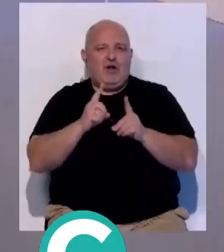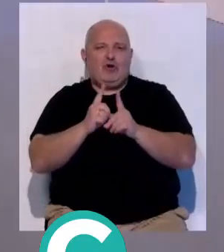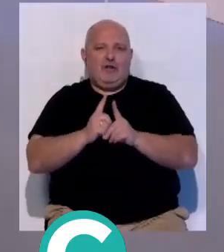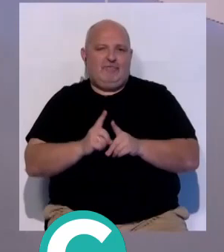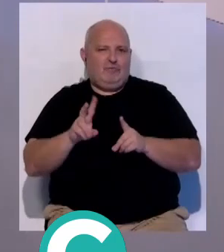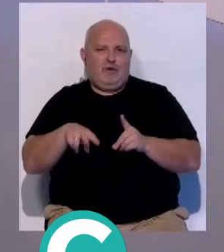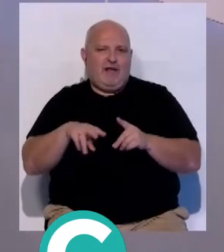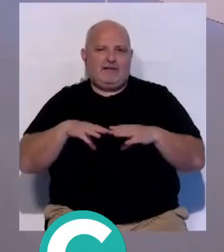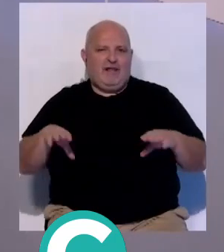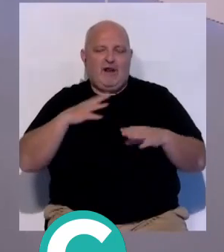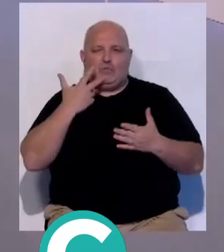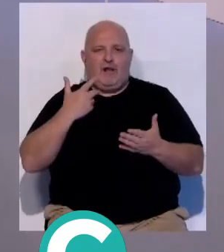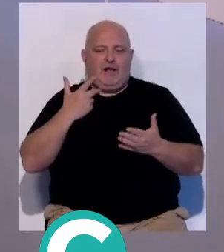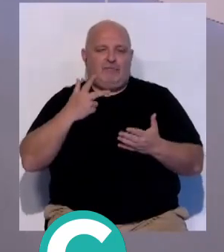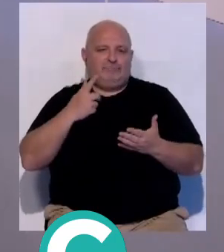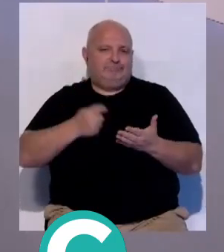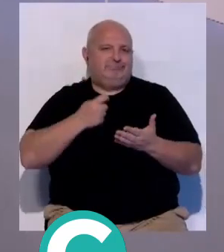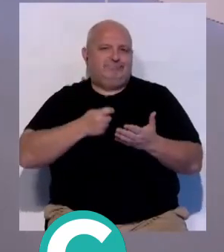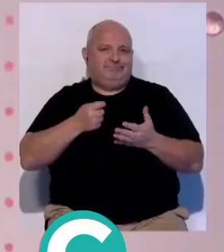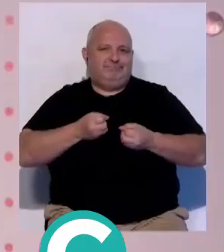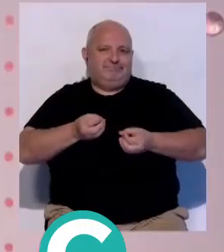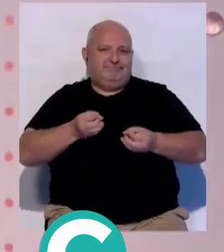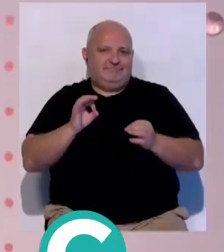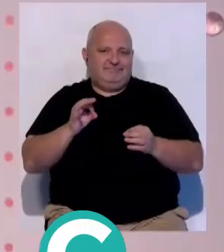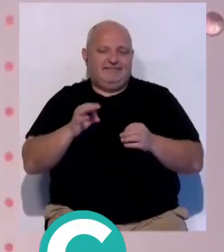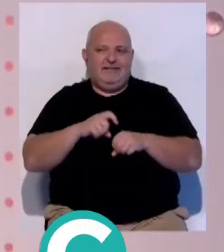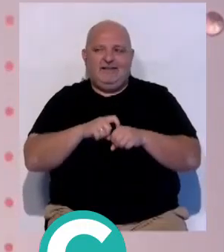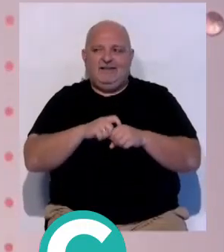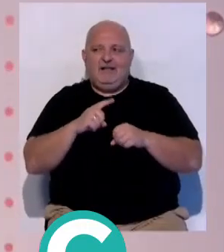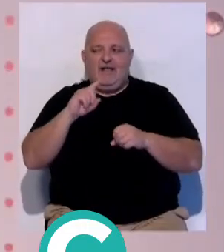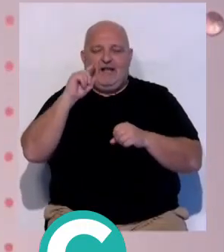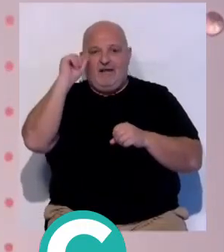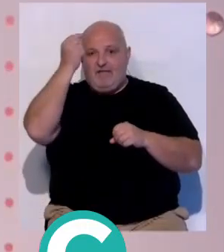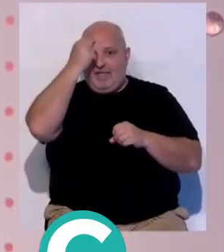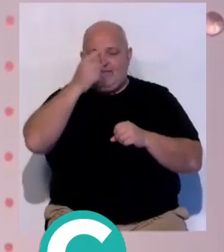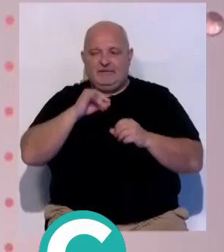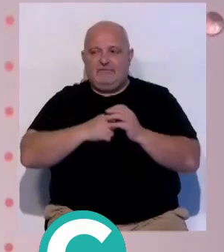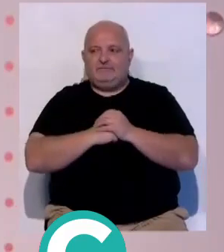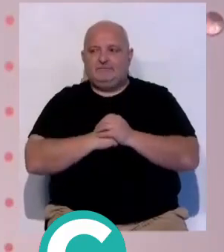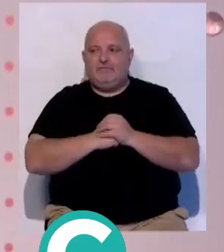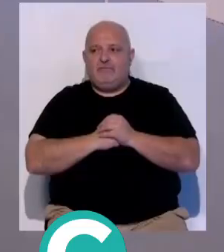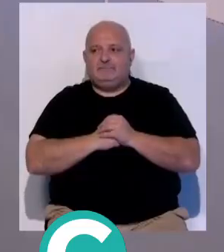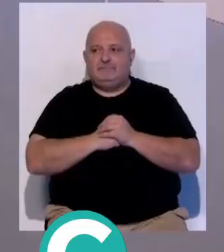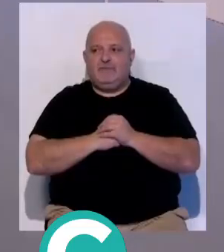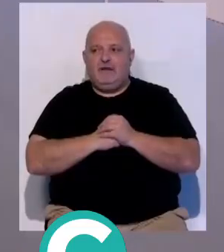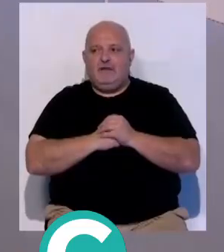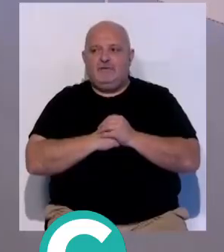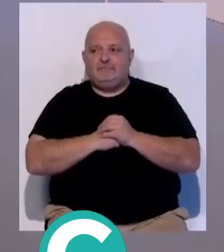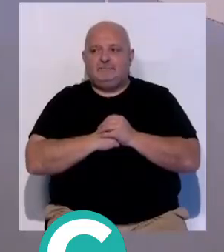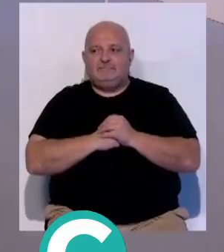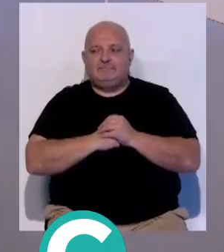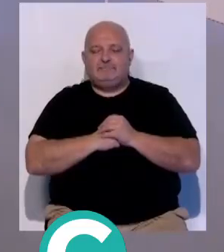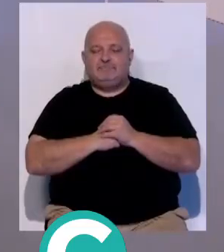Eso no eso para otro para jugar fútbol sí cortita es una habilidad una habilidad O sea que engatusa